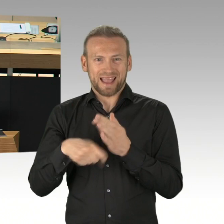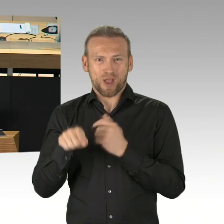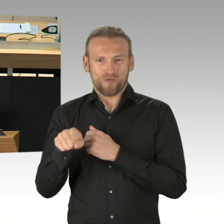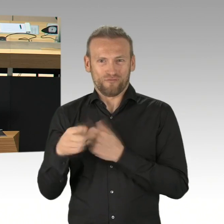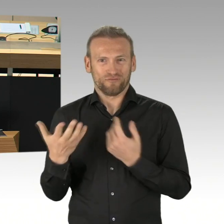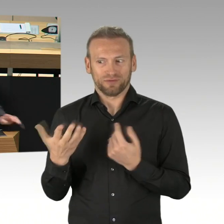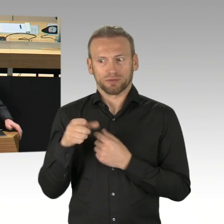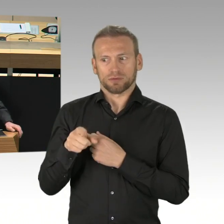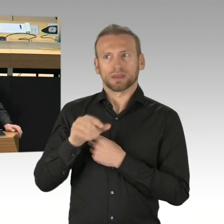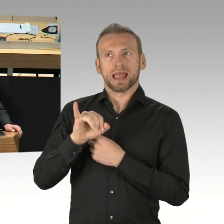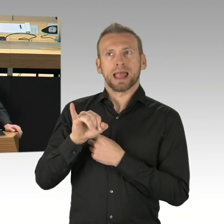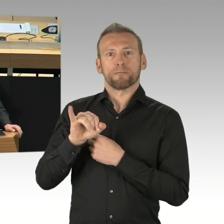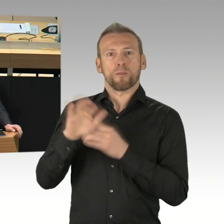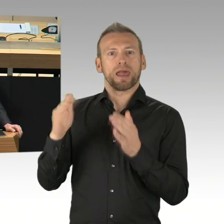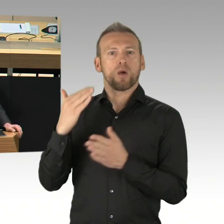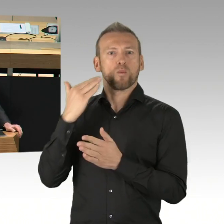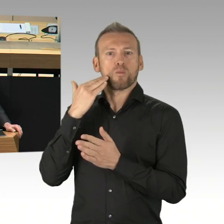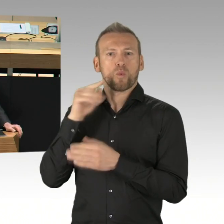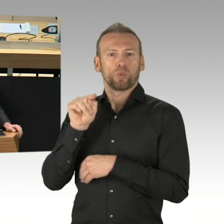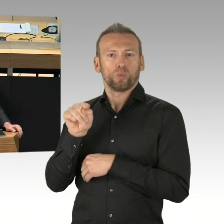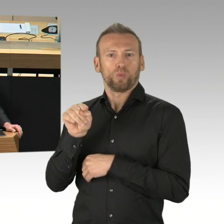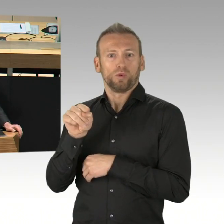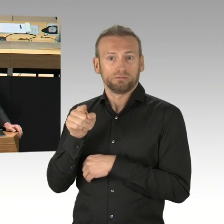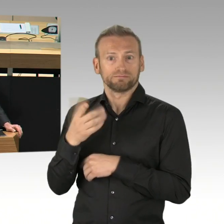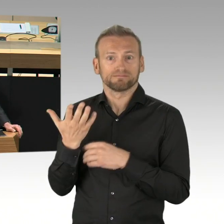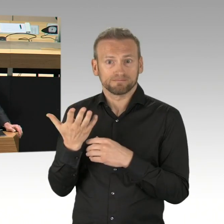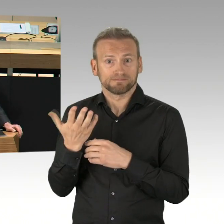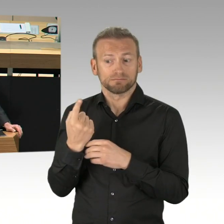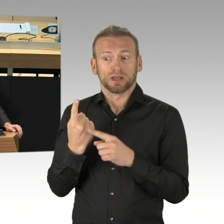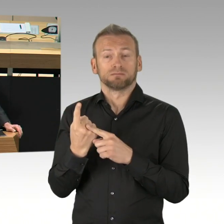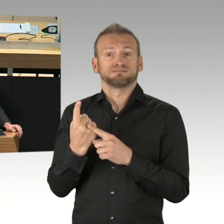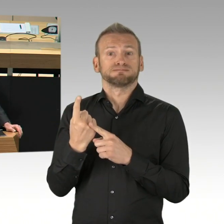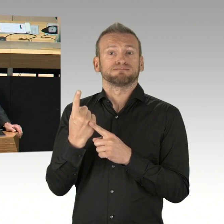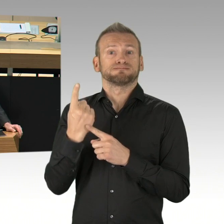2009 bis 2018 gab es 139 Milliarden